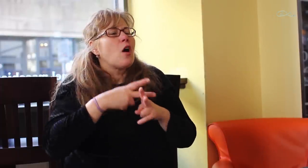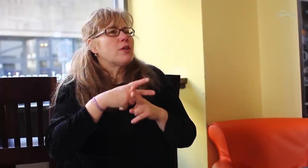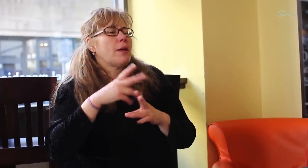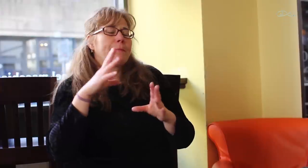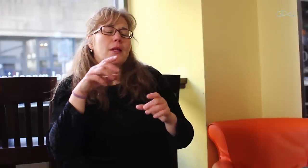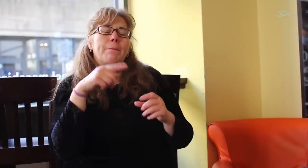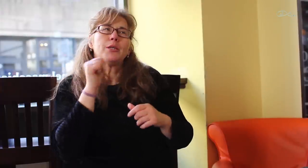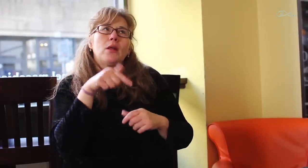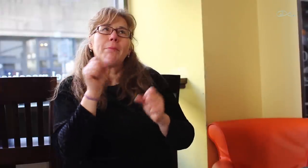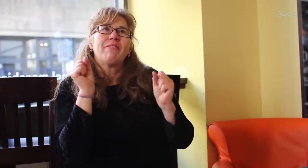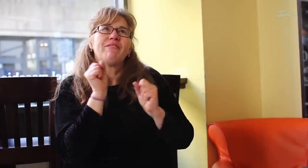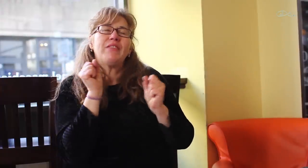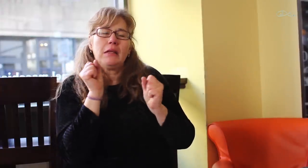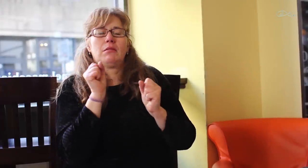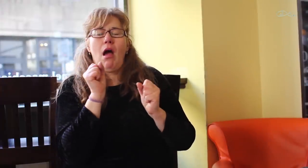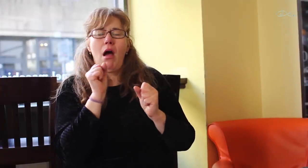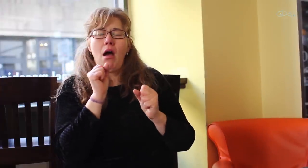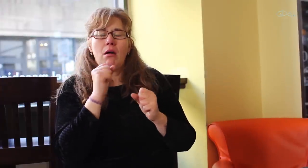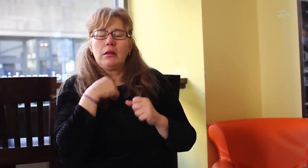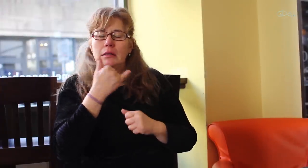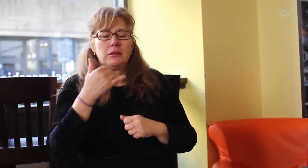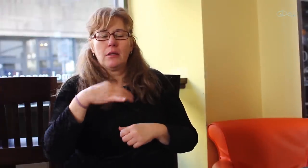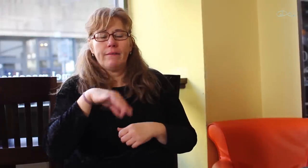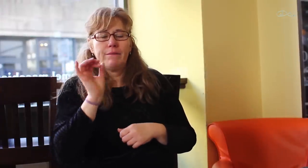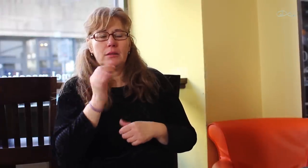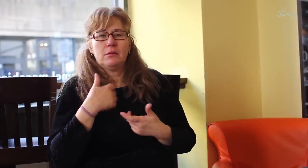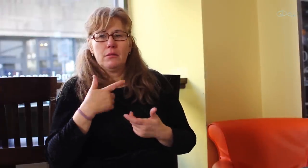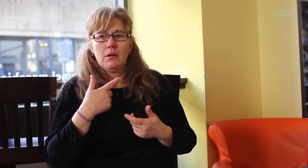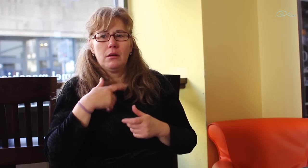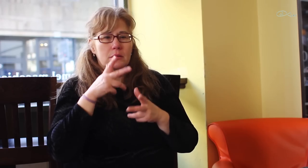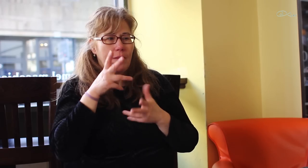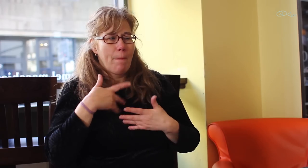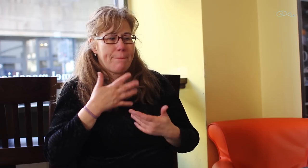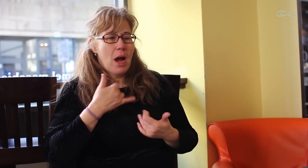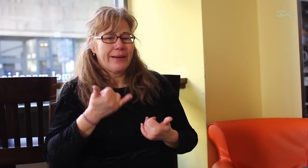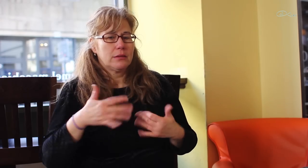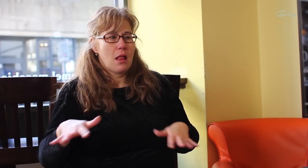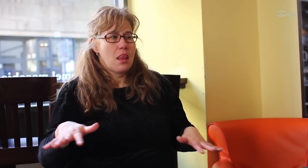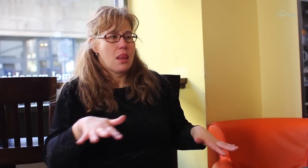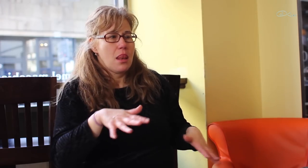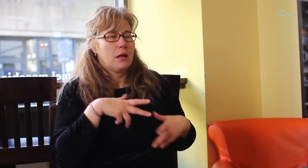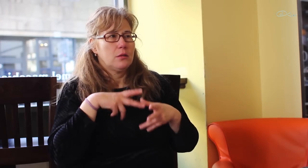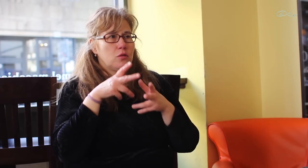Oft, vor allem im Winter, konnte ich meine Kinder manchmal nicht finden. Ich habe dann laut gerufen.